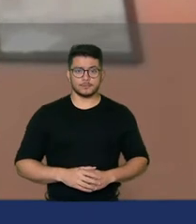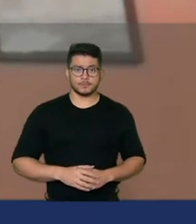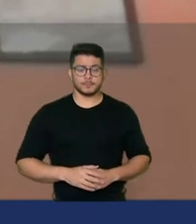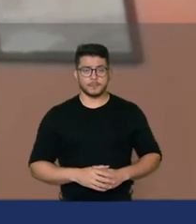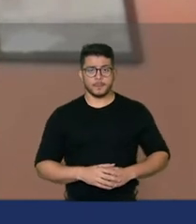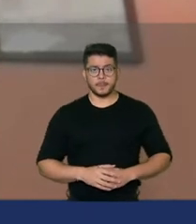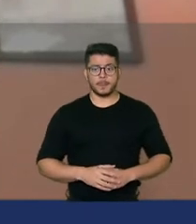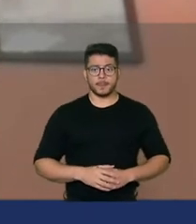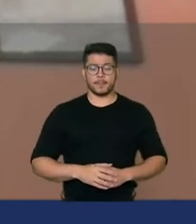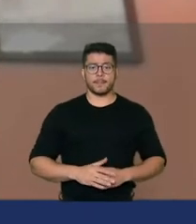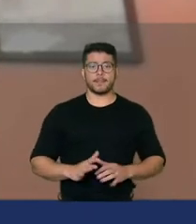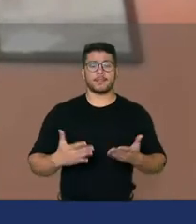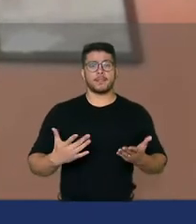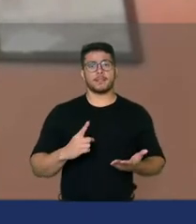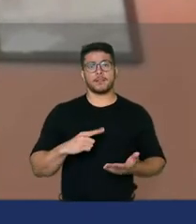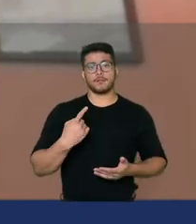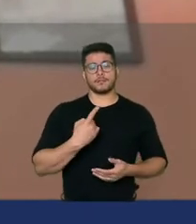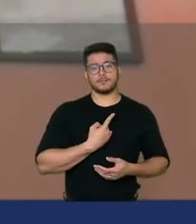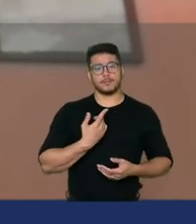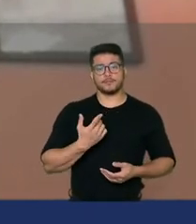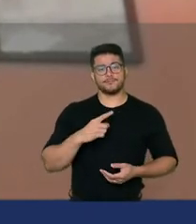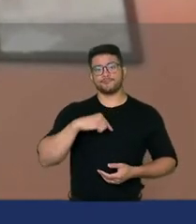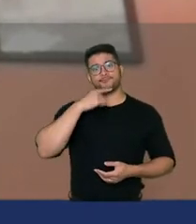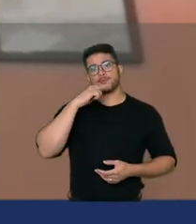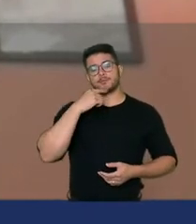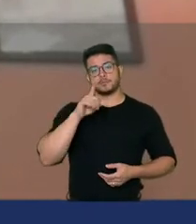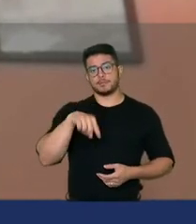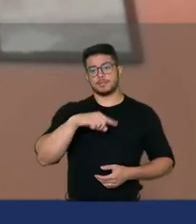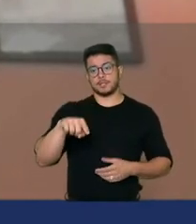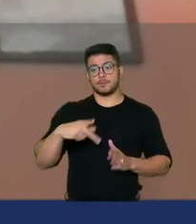CONSEGUIMOS... É ... ALI O OBJETIVO PRINCIPAL QUE ERA IMPEDIR A VOTAÇÃO DO PROJETO, NÓS GOSTARÍAMOS,